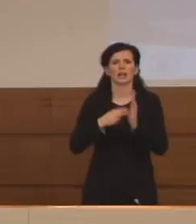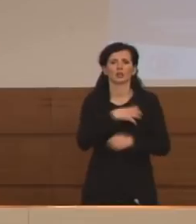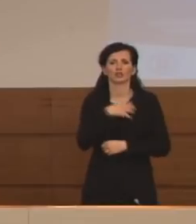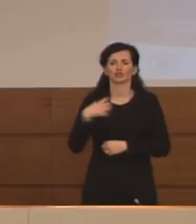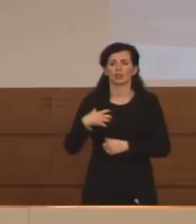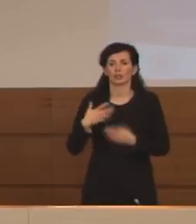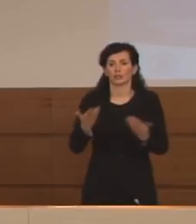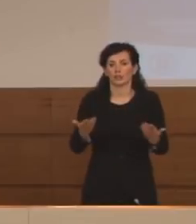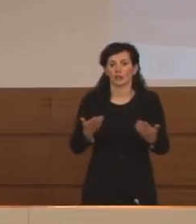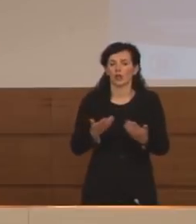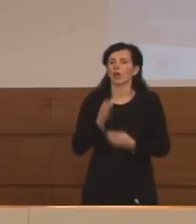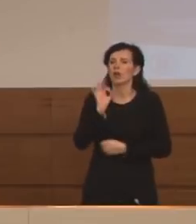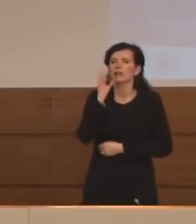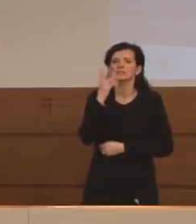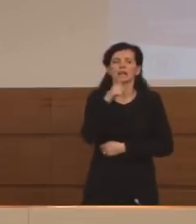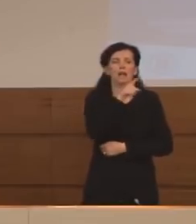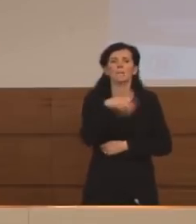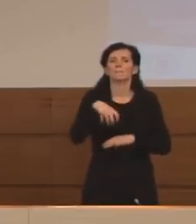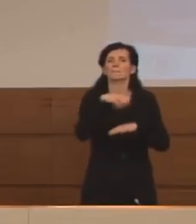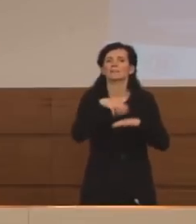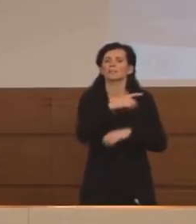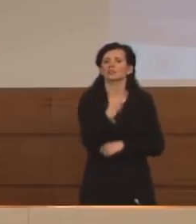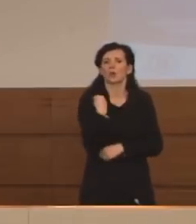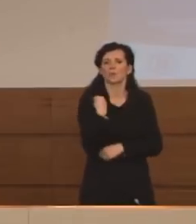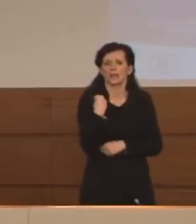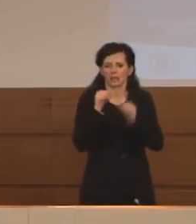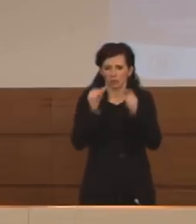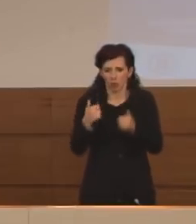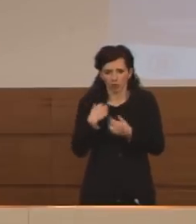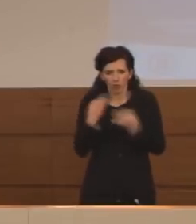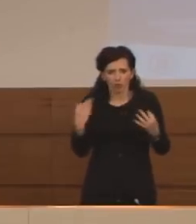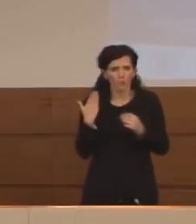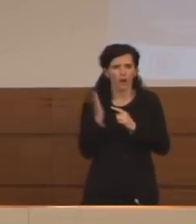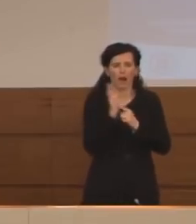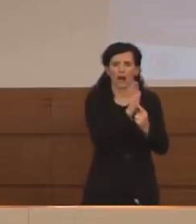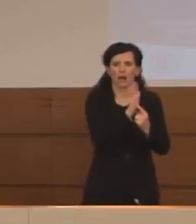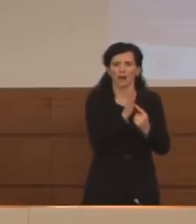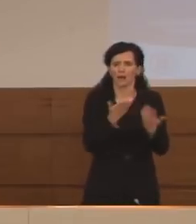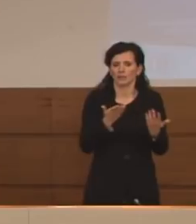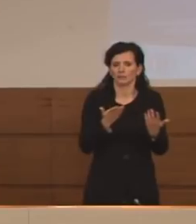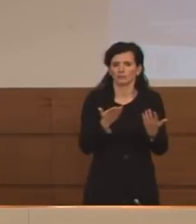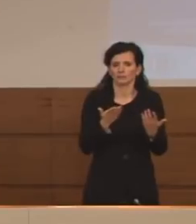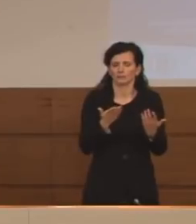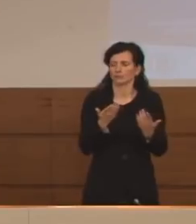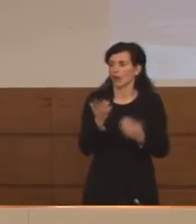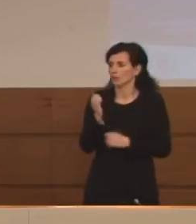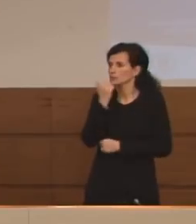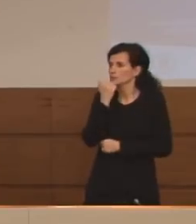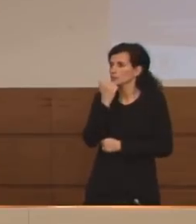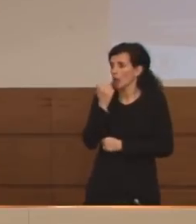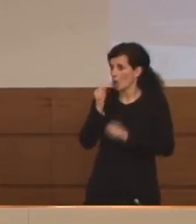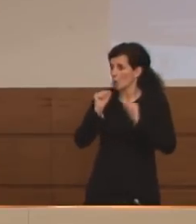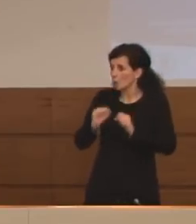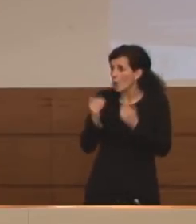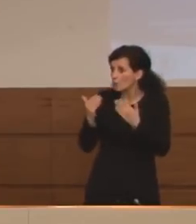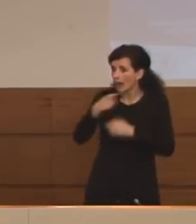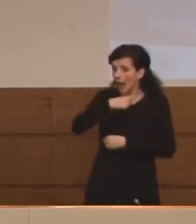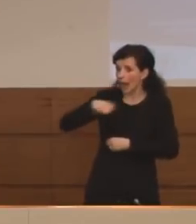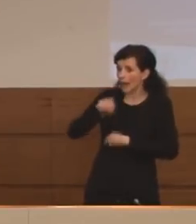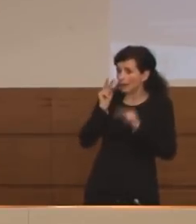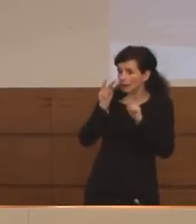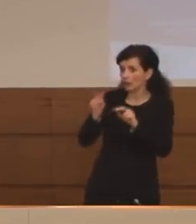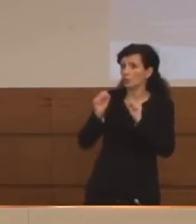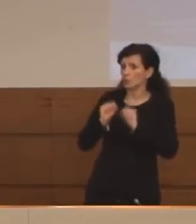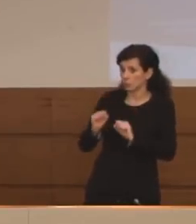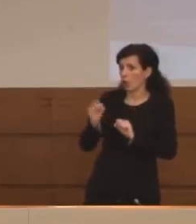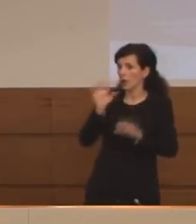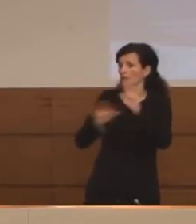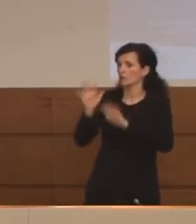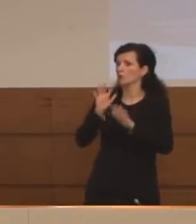Se un Ministro chiede un modelo si dà, non è che si faccia ostruzionismo nei confronti dei Ministri di questo Governo.